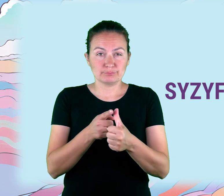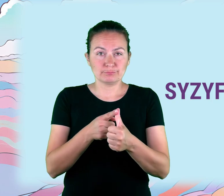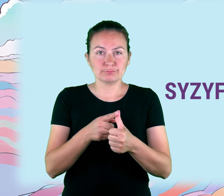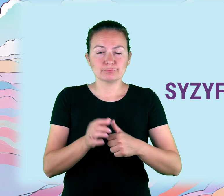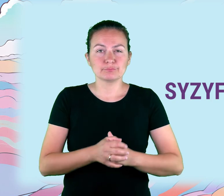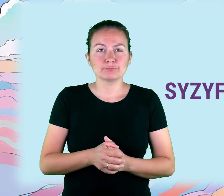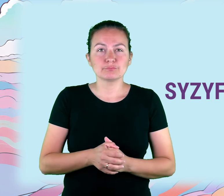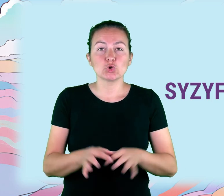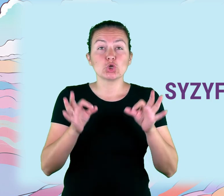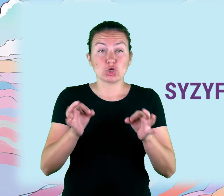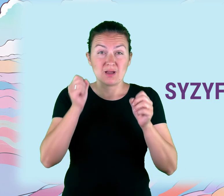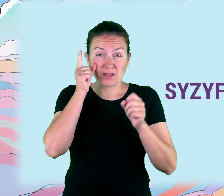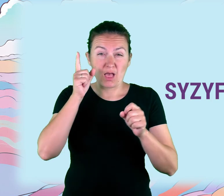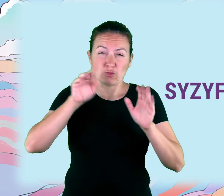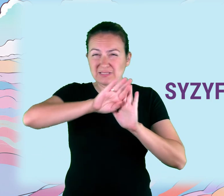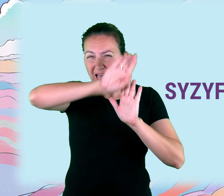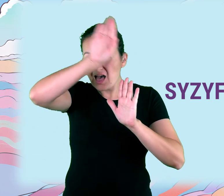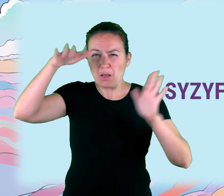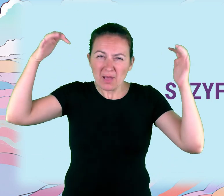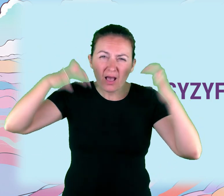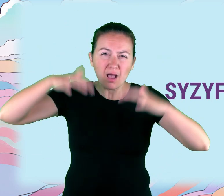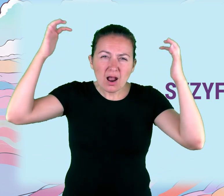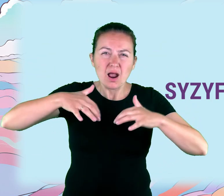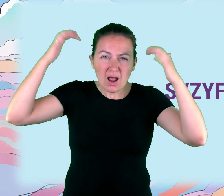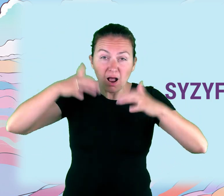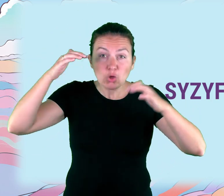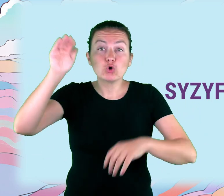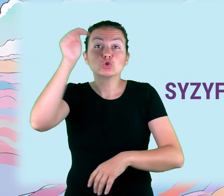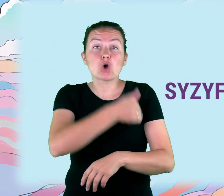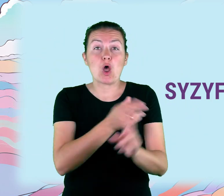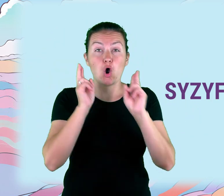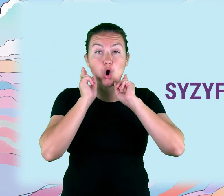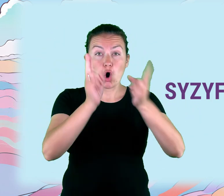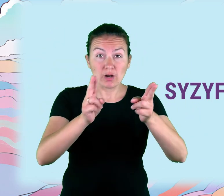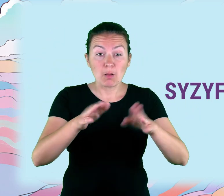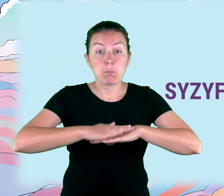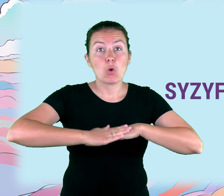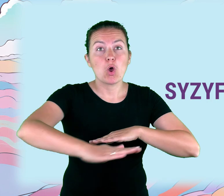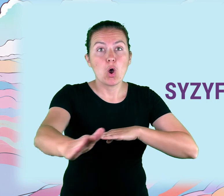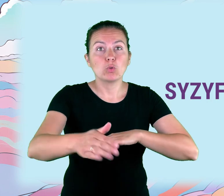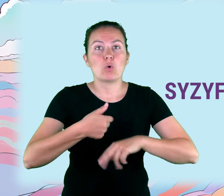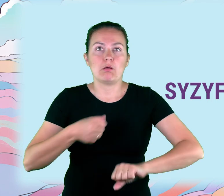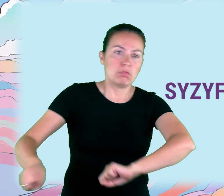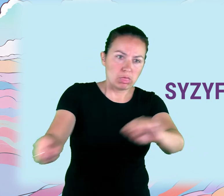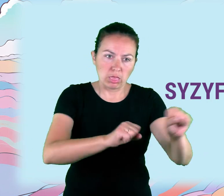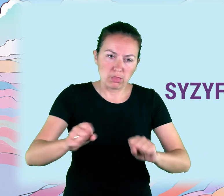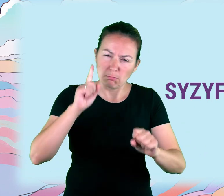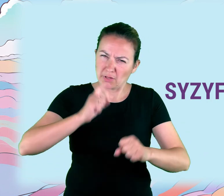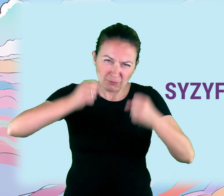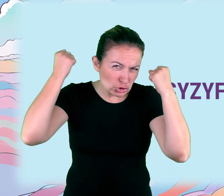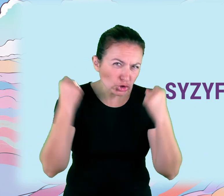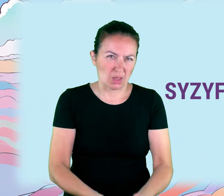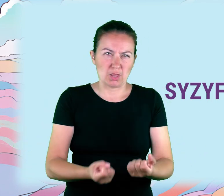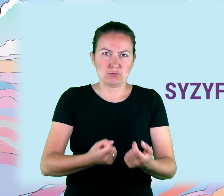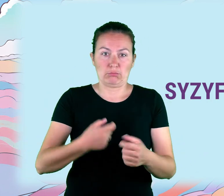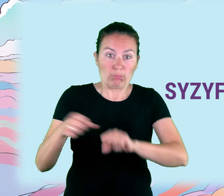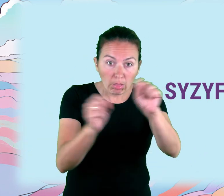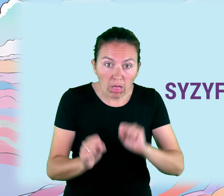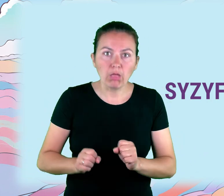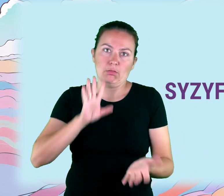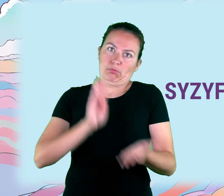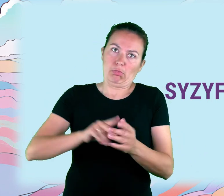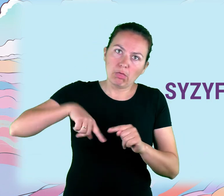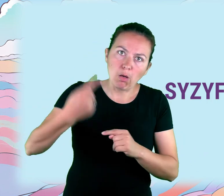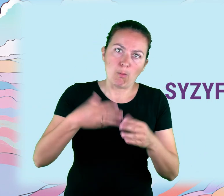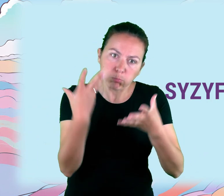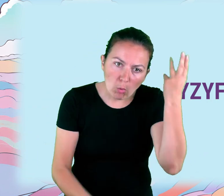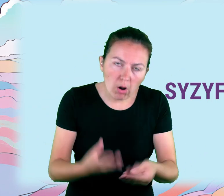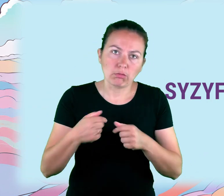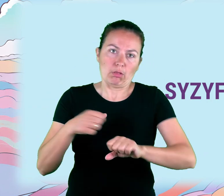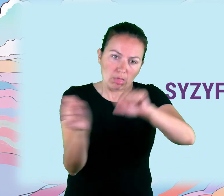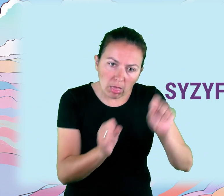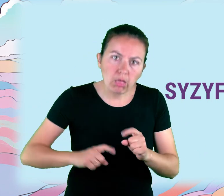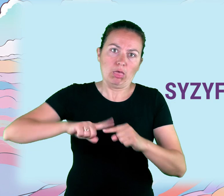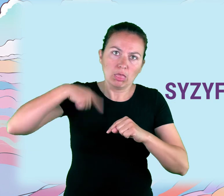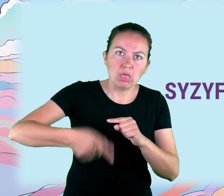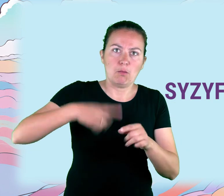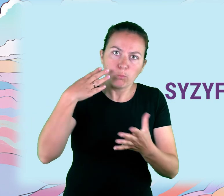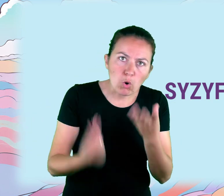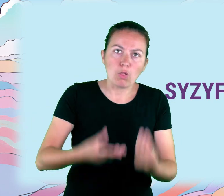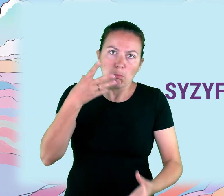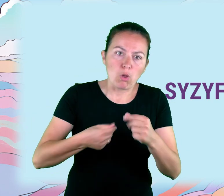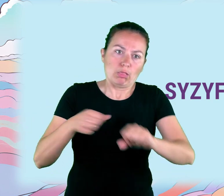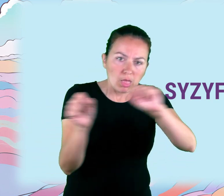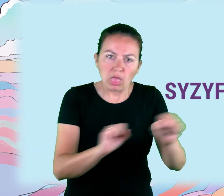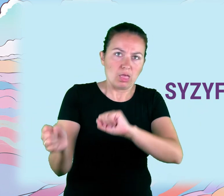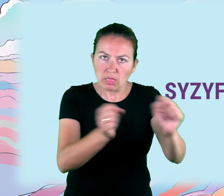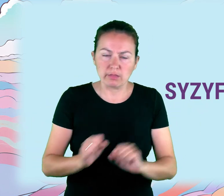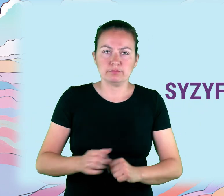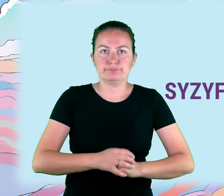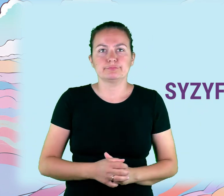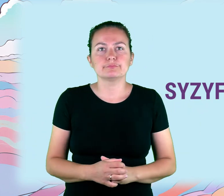1. Dzisiaj od rana pada deszcz. Mycie podłogi na korytarzu szkolnym to syzyfowa praca, bo cały czas pojawia się błoto.